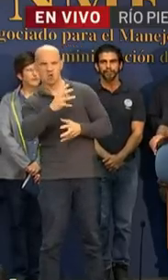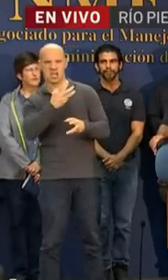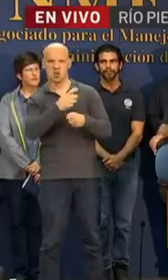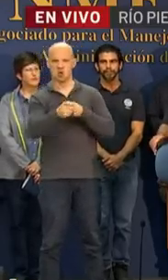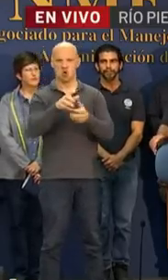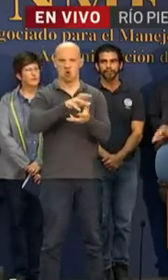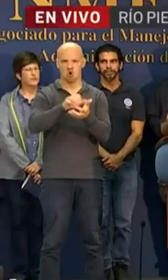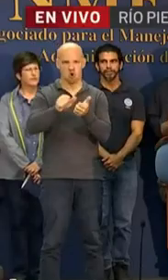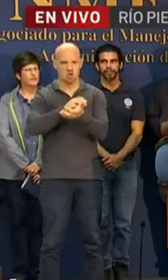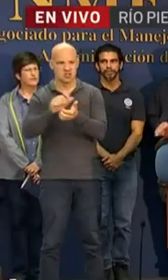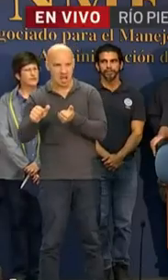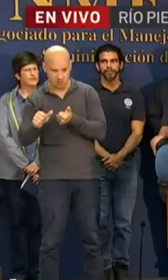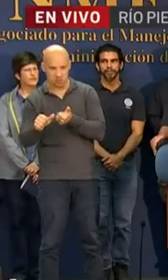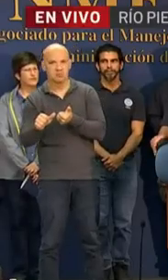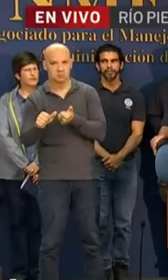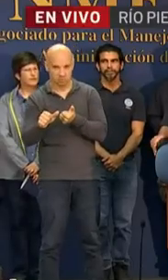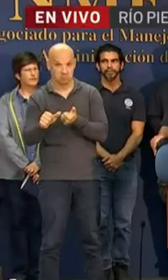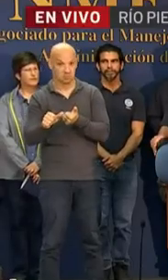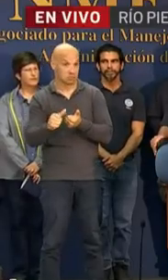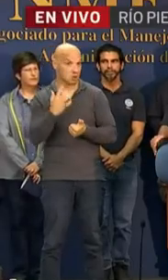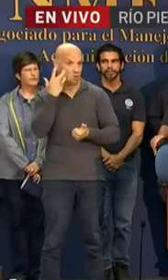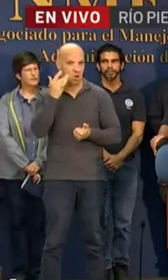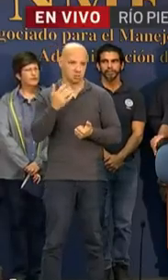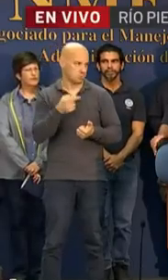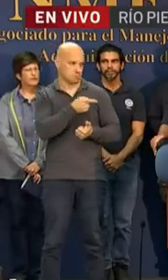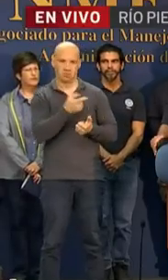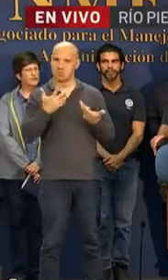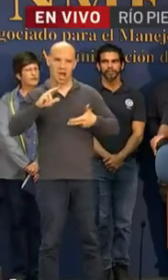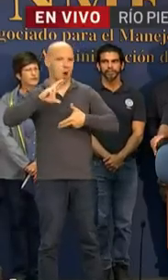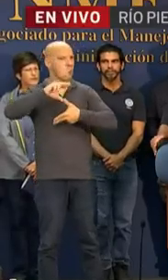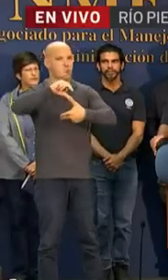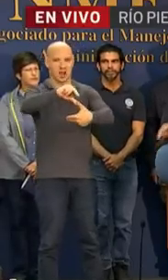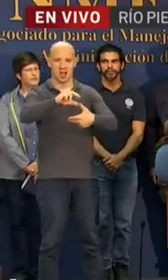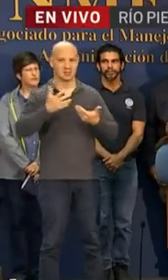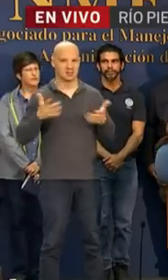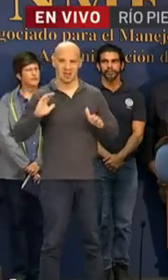HAY RESPUESTA SINO